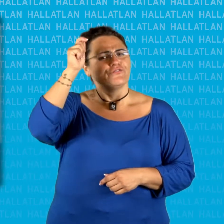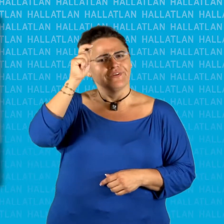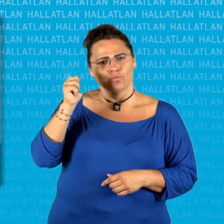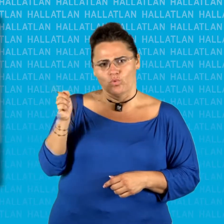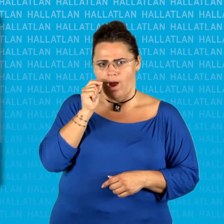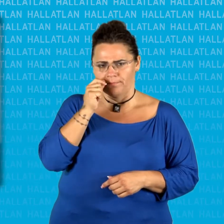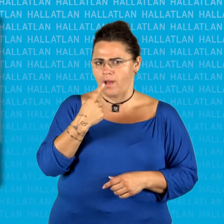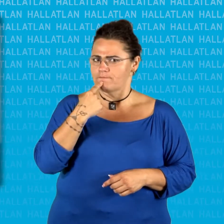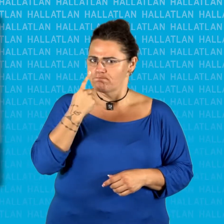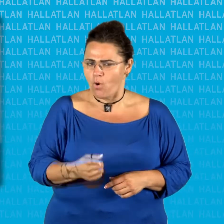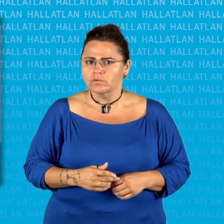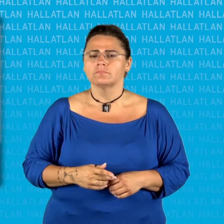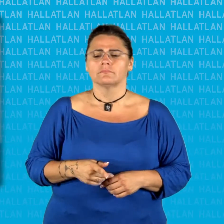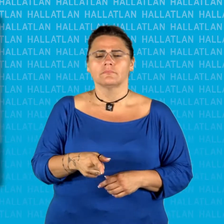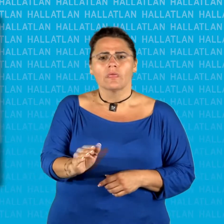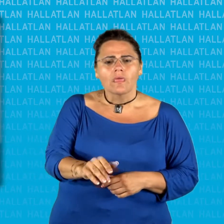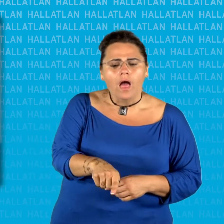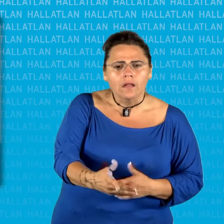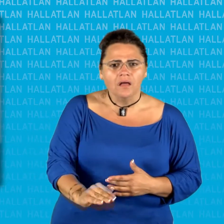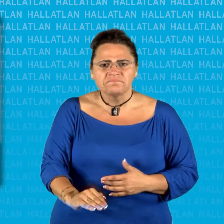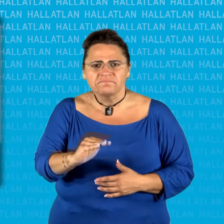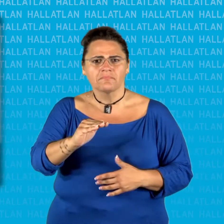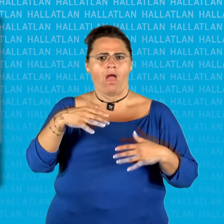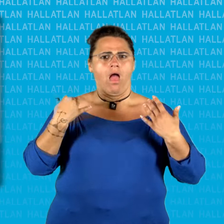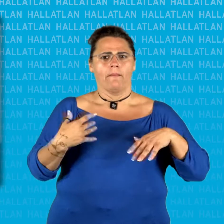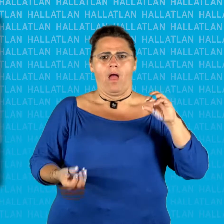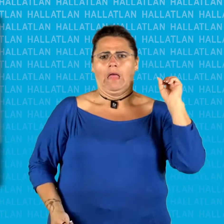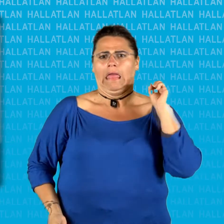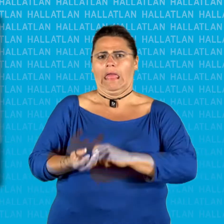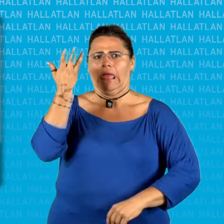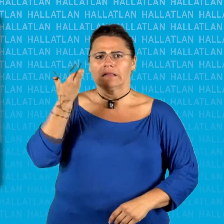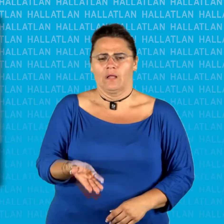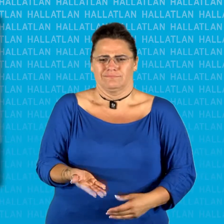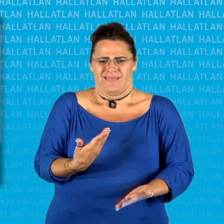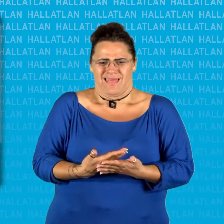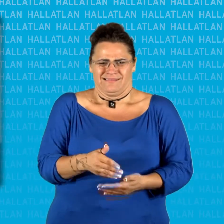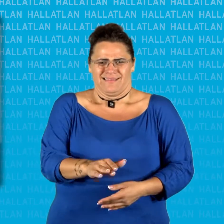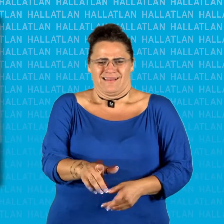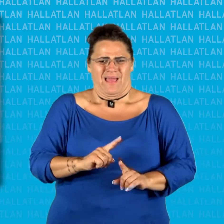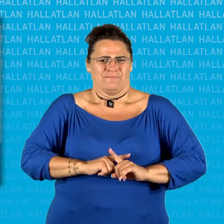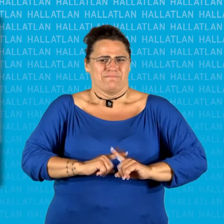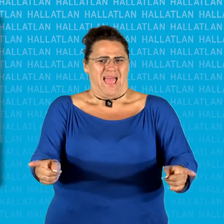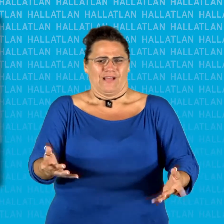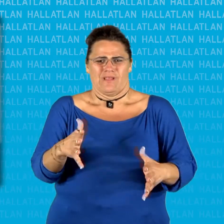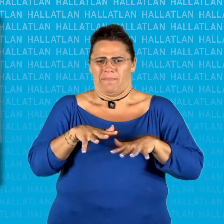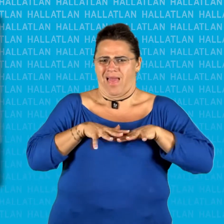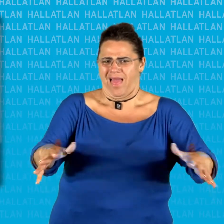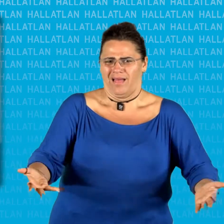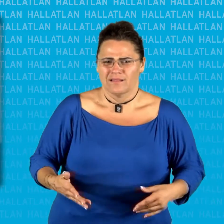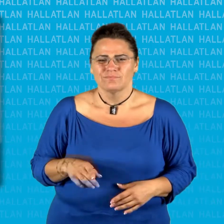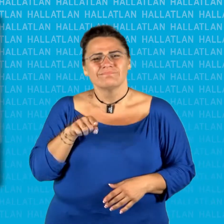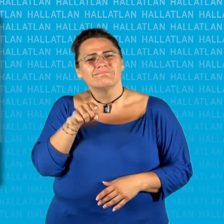Az apja szerint hamar kiderült, hogy Simons nem átlagos a gyerek.